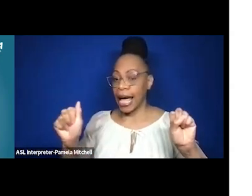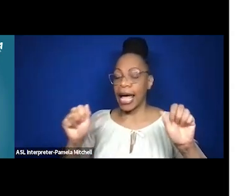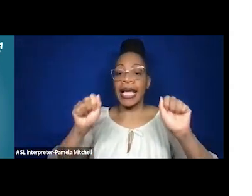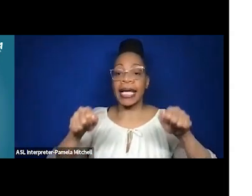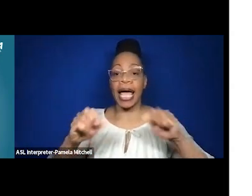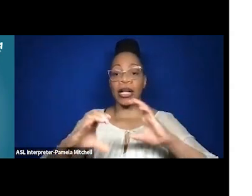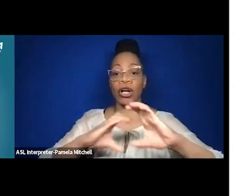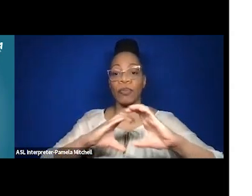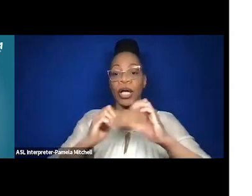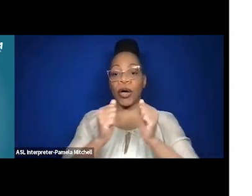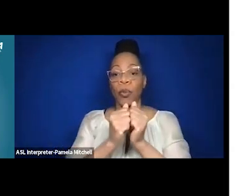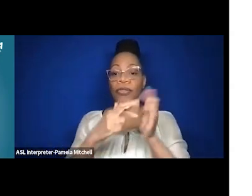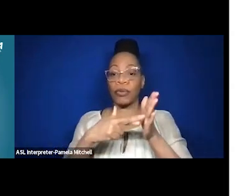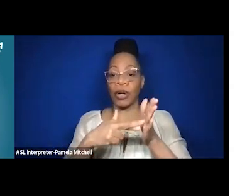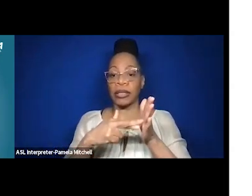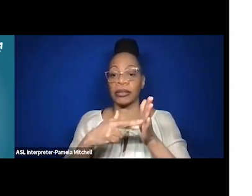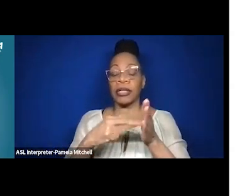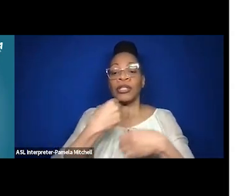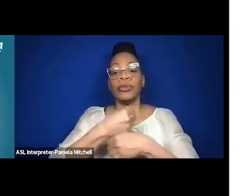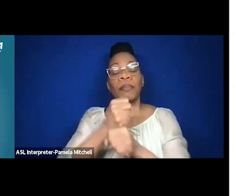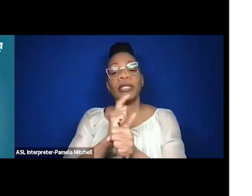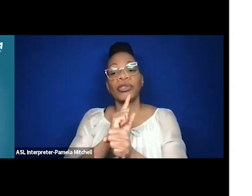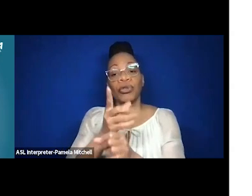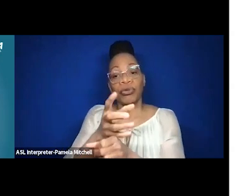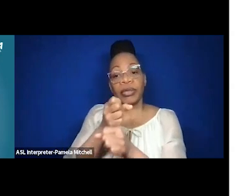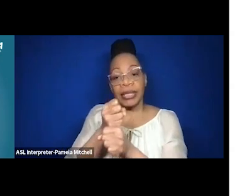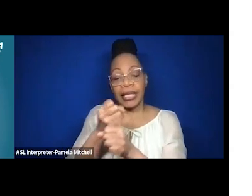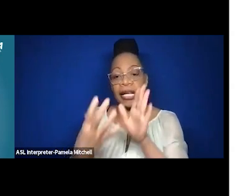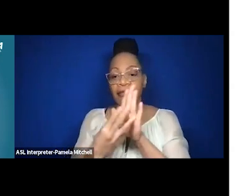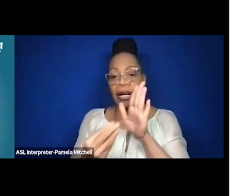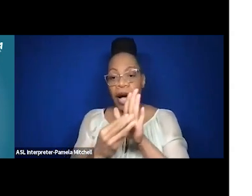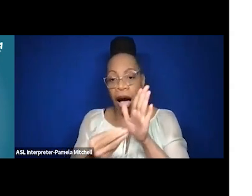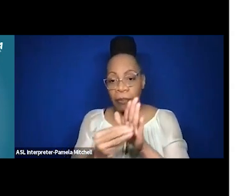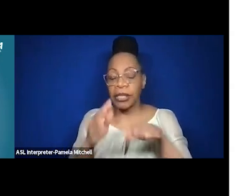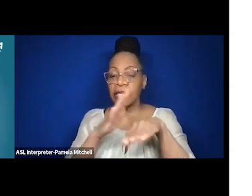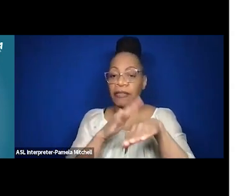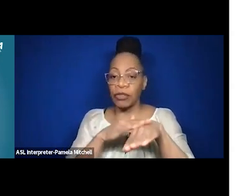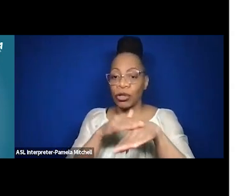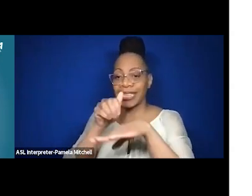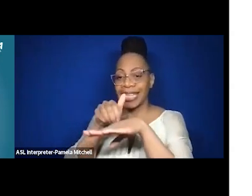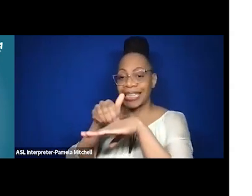asegurándose de que reciban copias de los avisos que se envían al reclamante... Y realmente es útil a largo plazo.